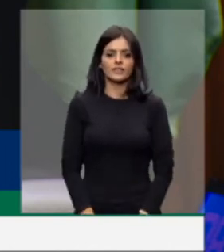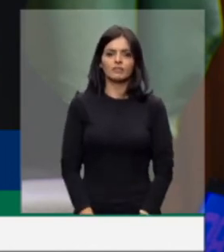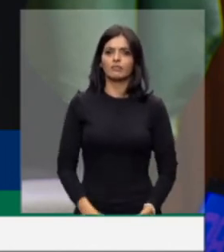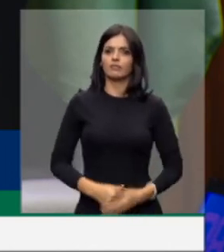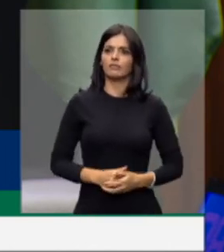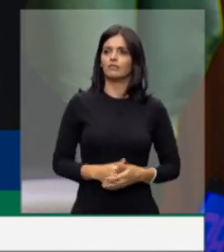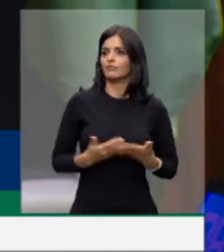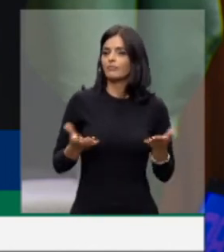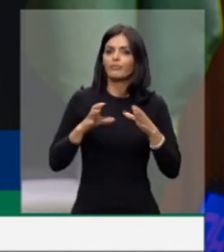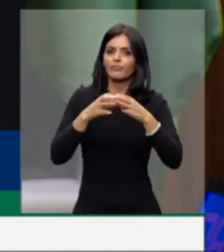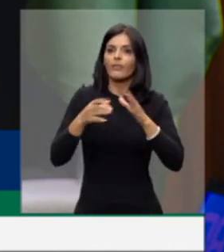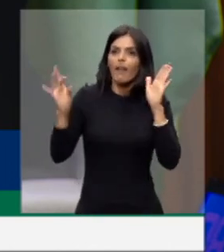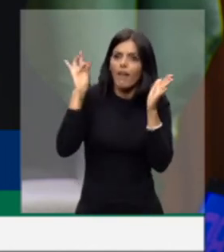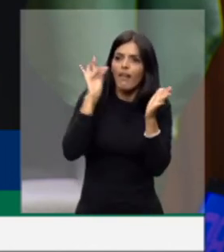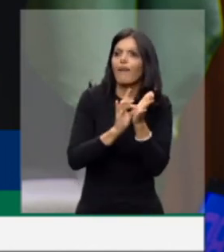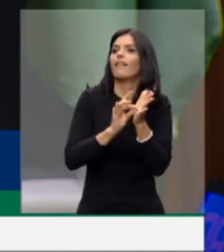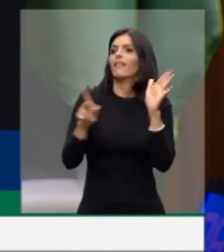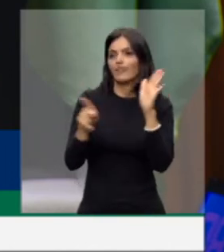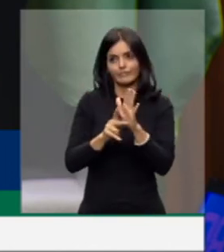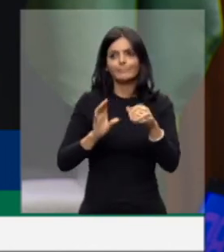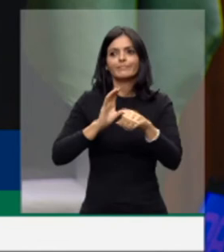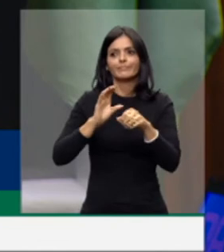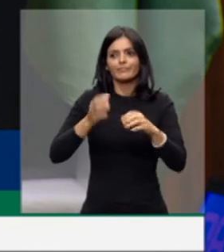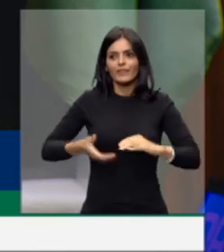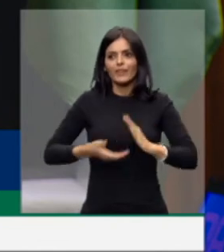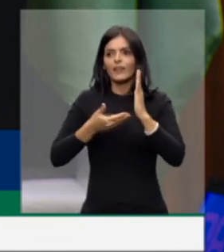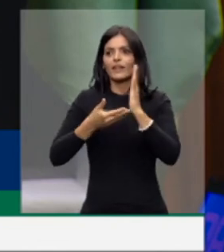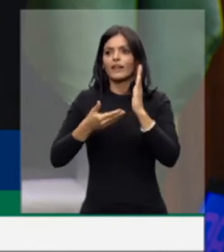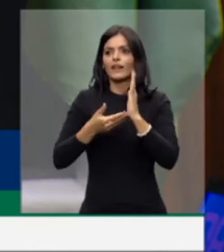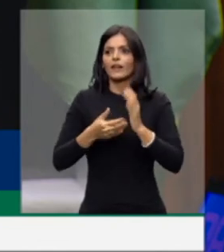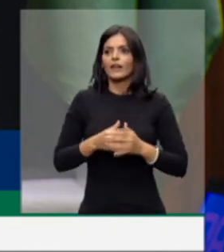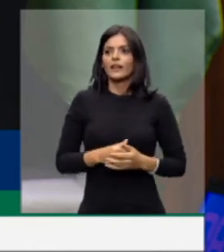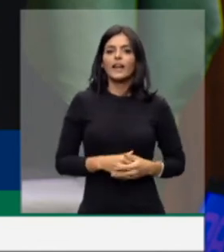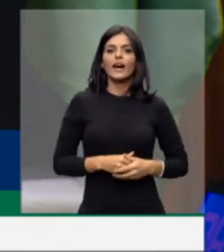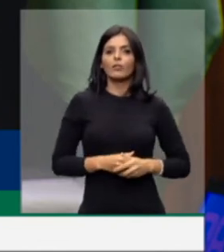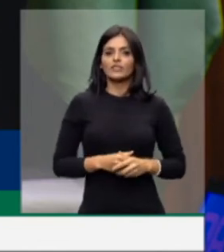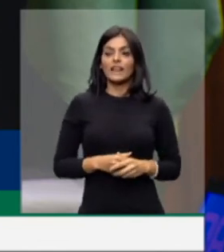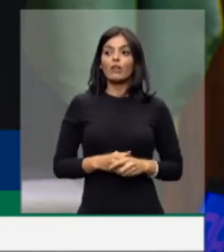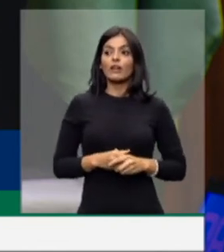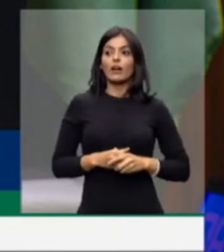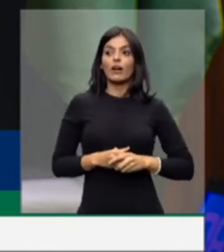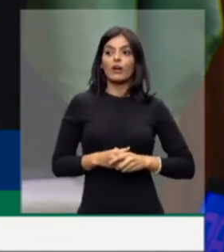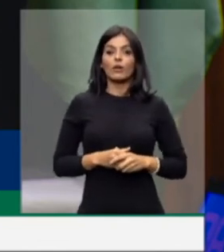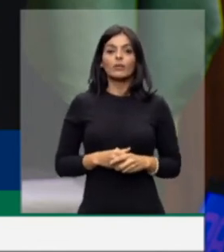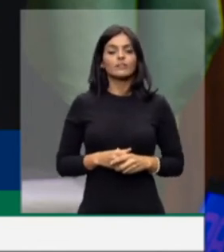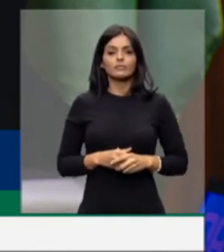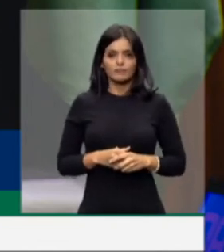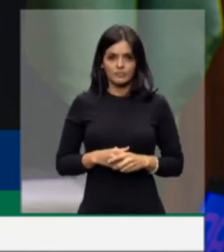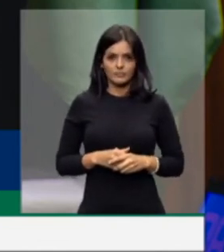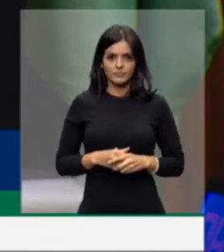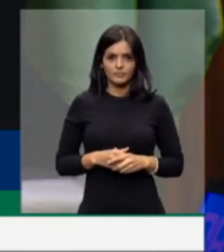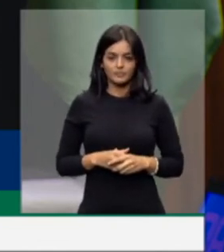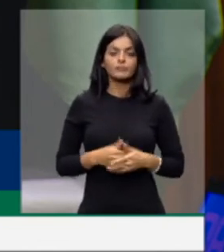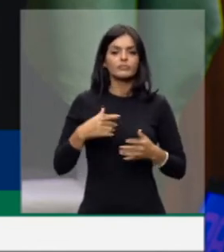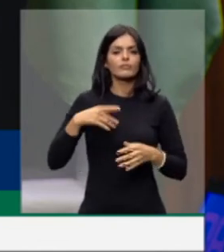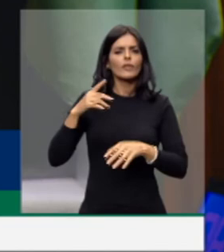DORINHA. PORTANTO FOI A LEGITIMAÇÃO DO CONGRESSO E PARTICULARMENTE A LEGITIMAÇÃO DA CÂMARA DOS DEPUTADOS. E AGORA NÓS